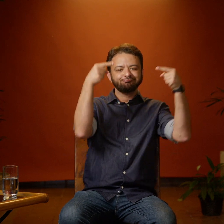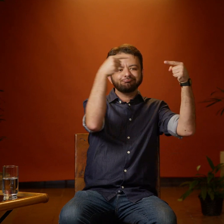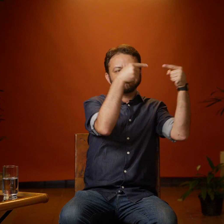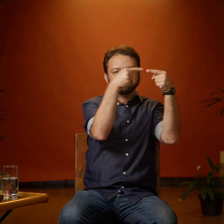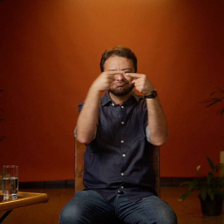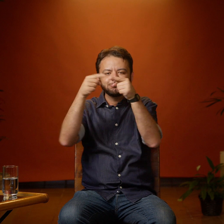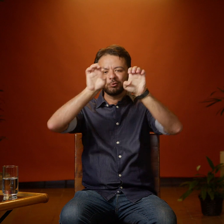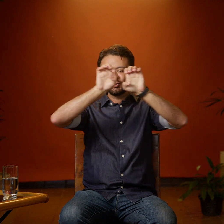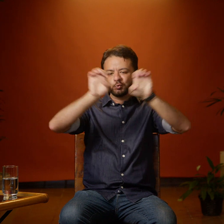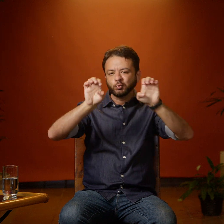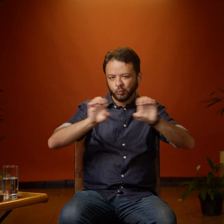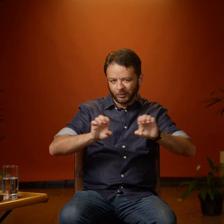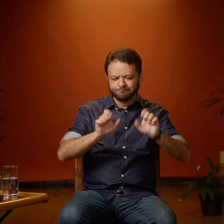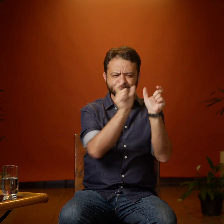estruturar as palavras.